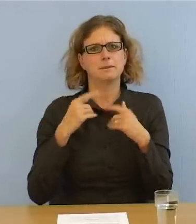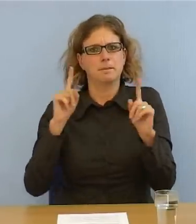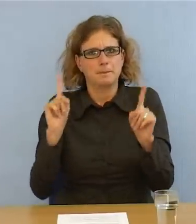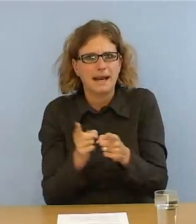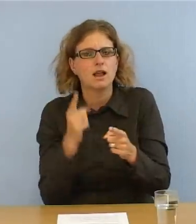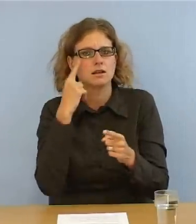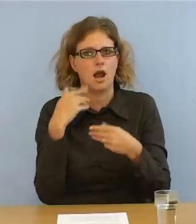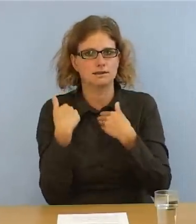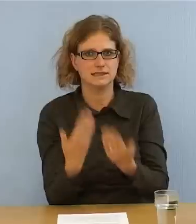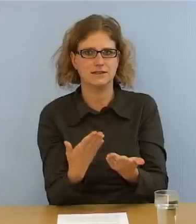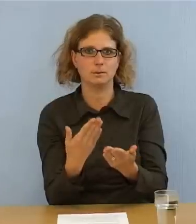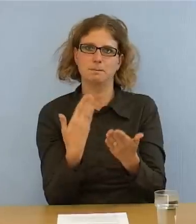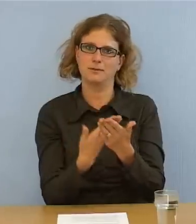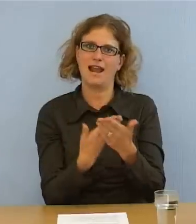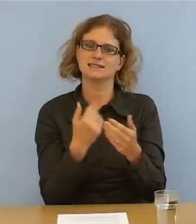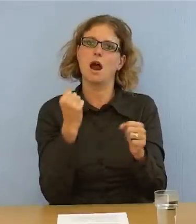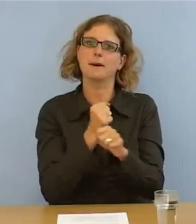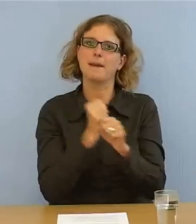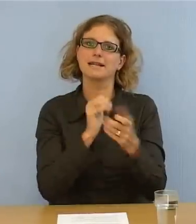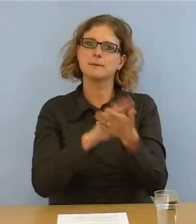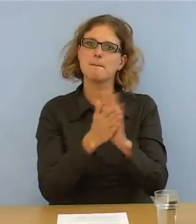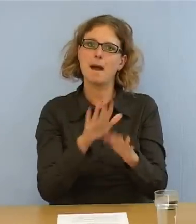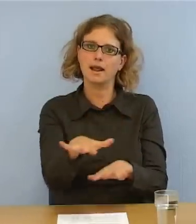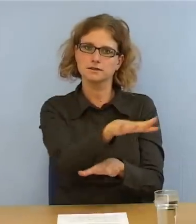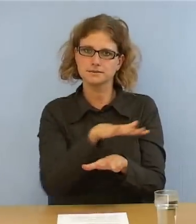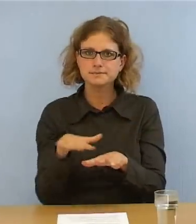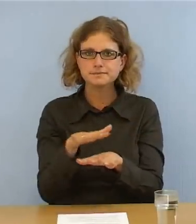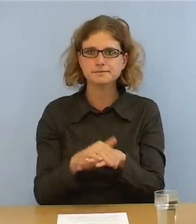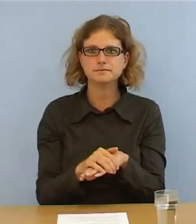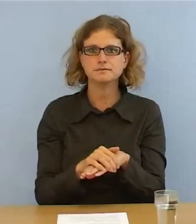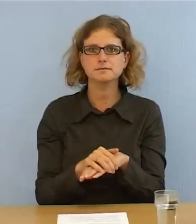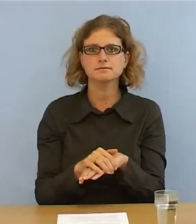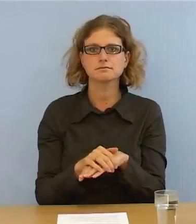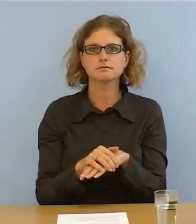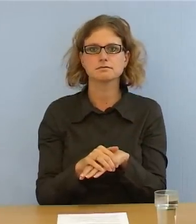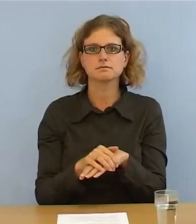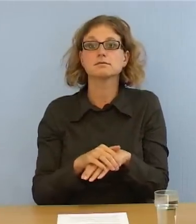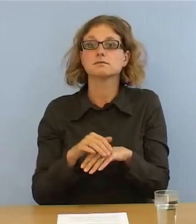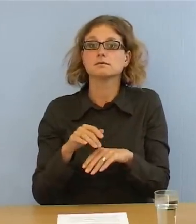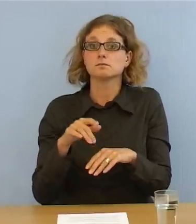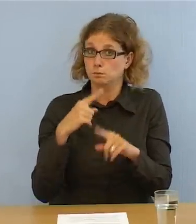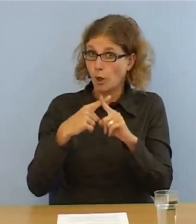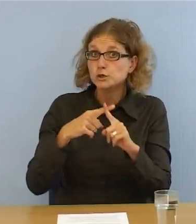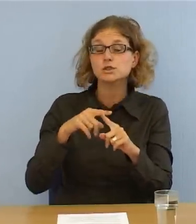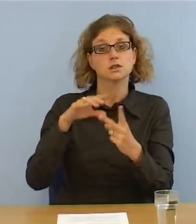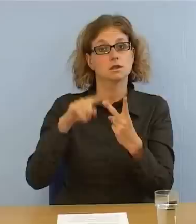om mensen met een beperking een kans te geven om zich te bewijzen... op de arbeidsmarkt.